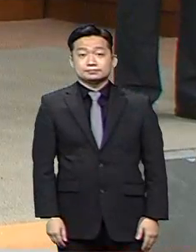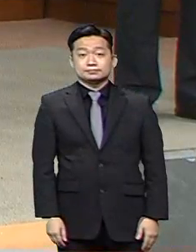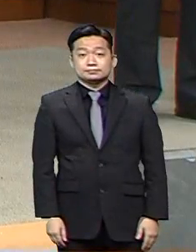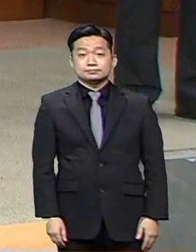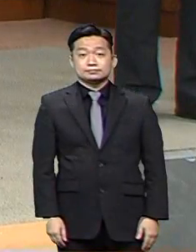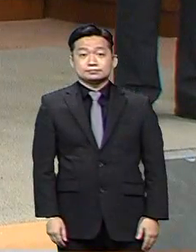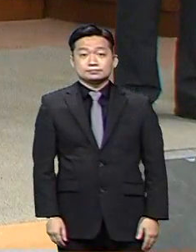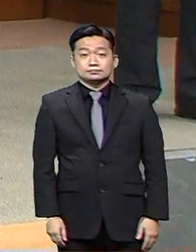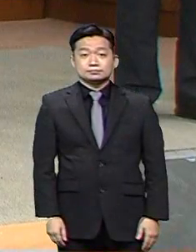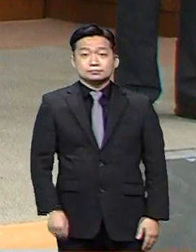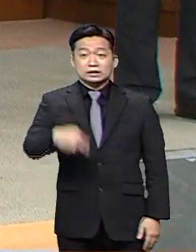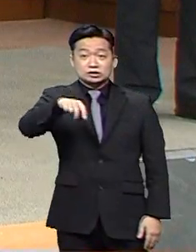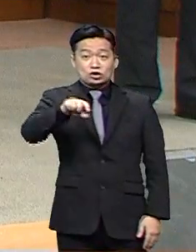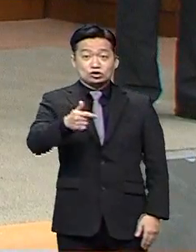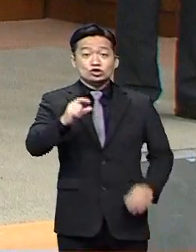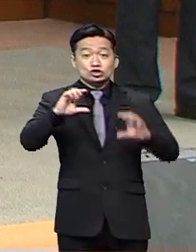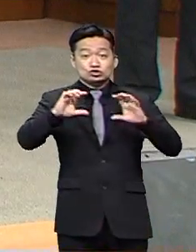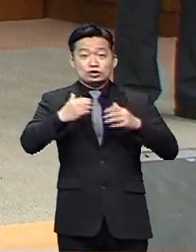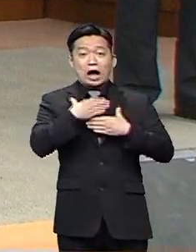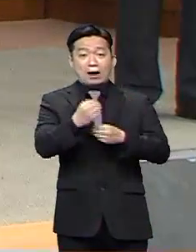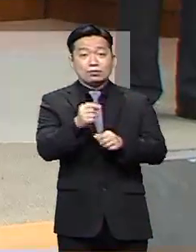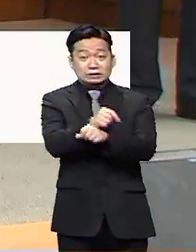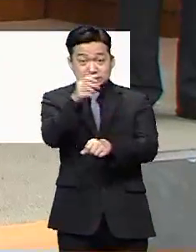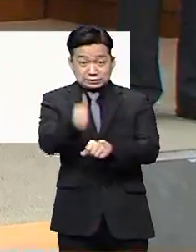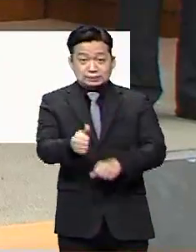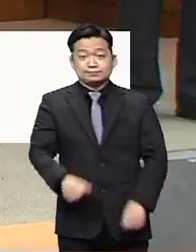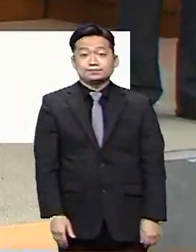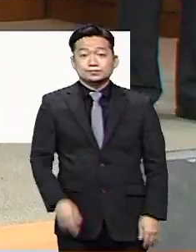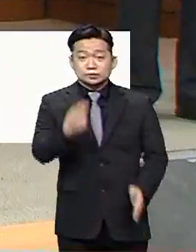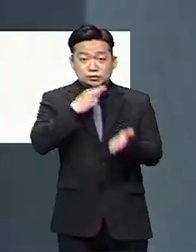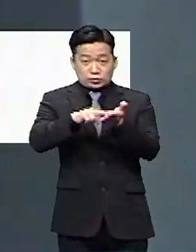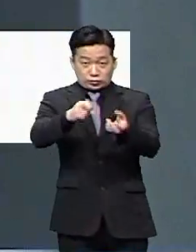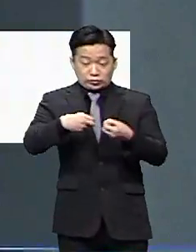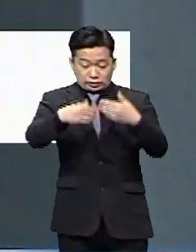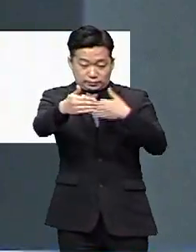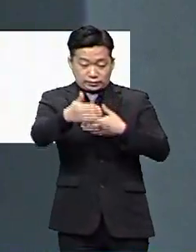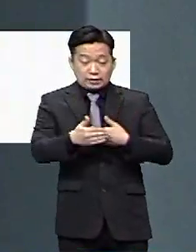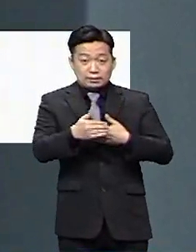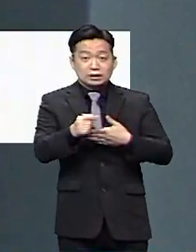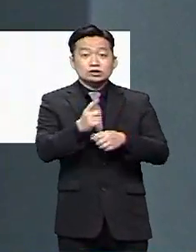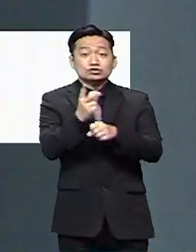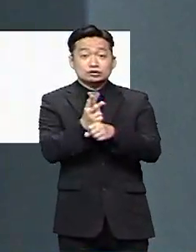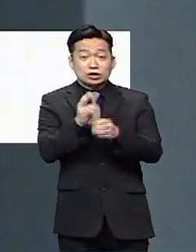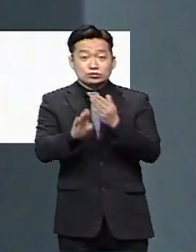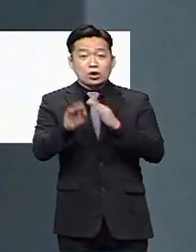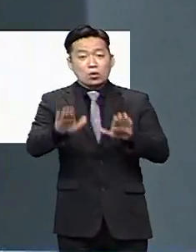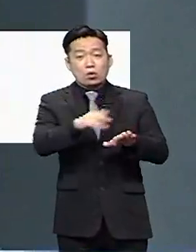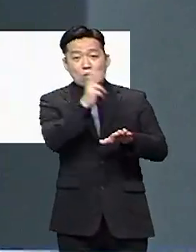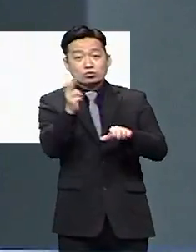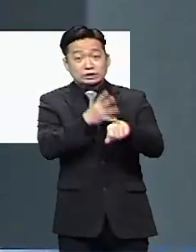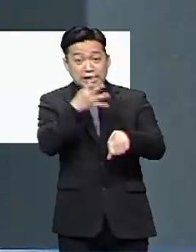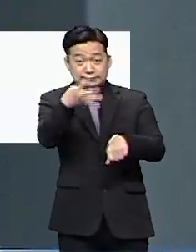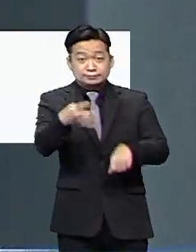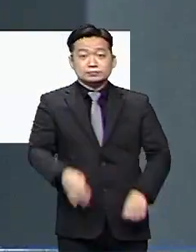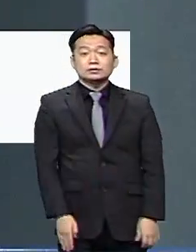(기자) 서훈 청와대 국가안보실장은 북한 통지문 공개 브리핑 뒤 2시간 만인 오늘 오후 4시 이번에는 문재인 대통령과